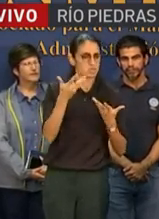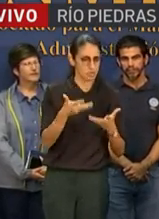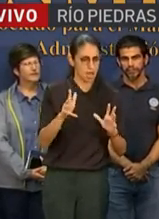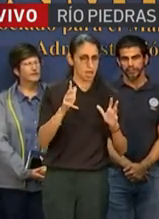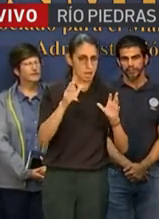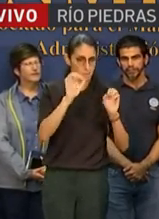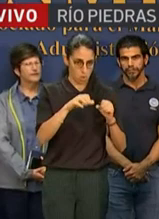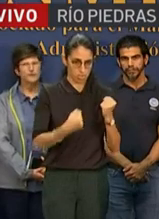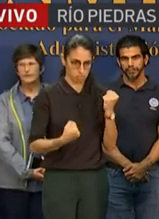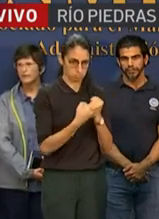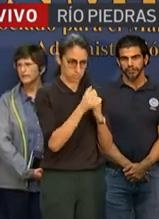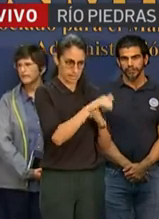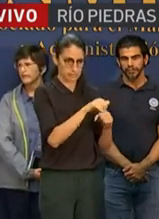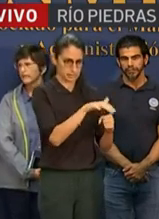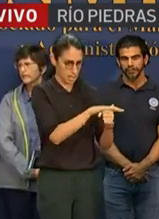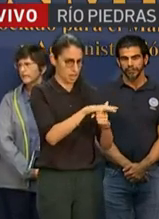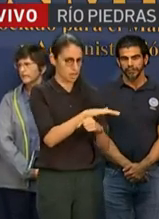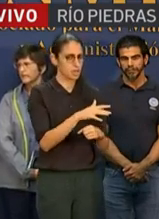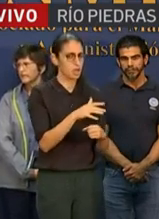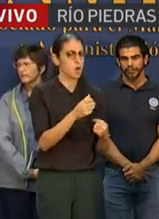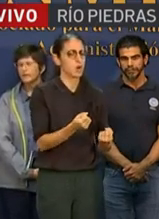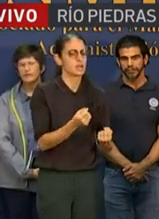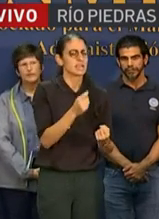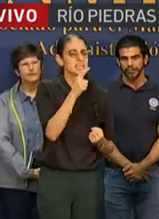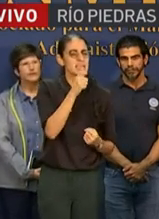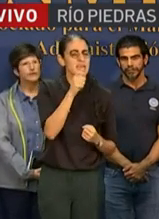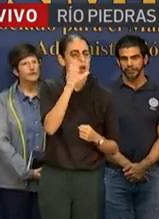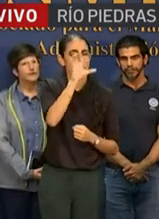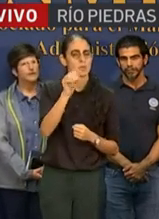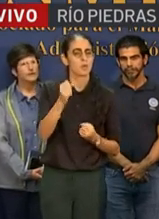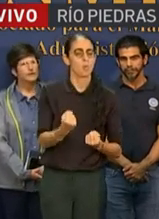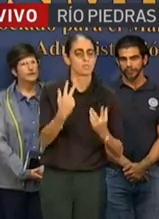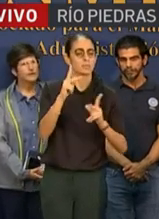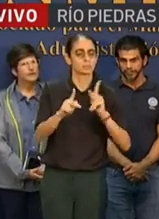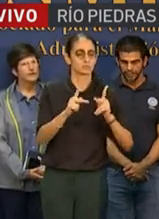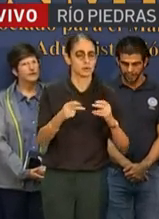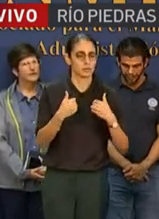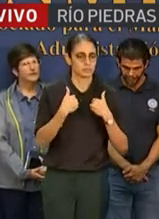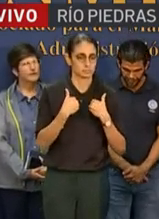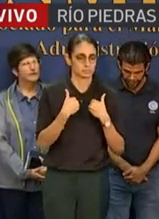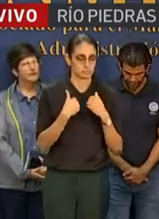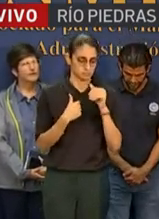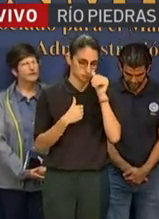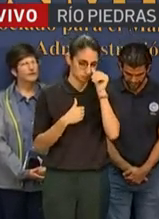ESE NÚMERO NO TE LO PUEDO